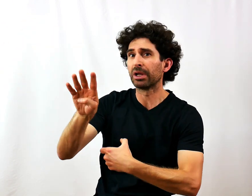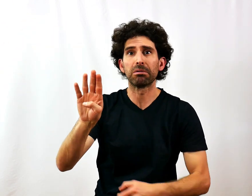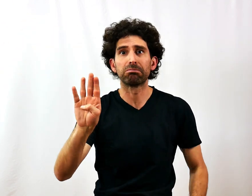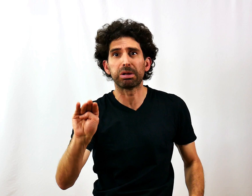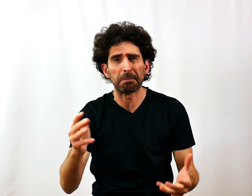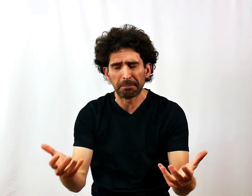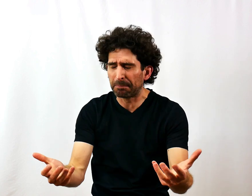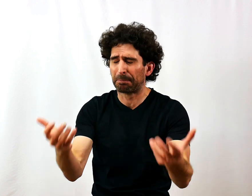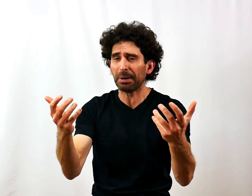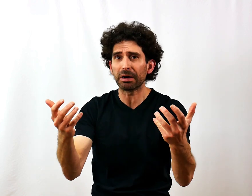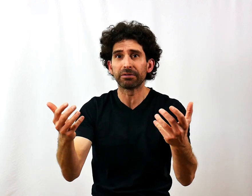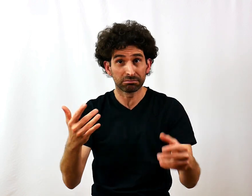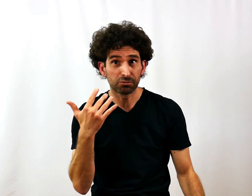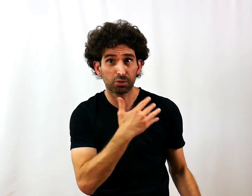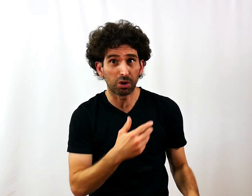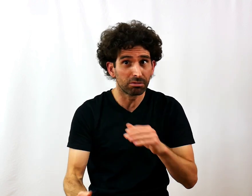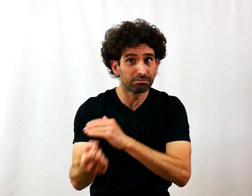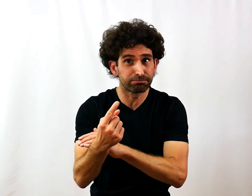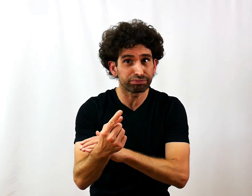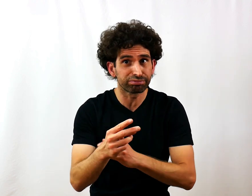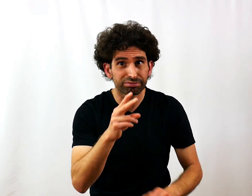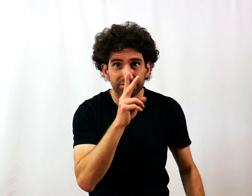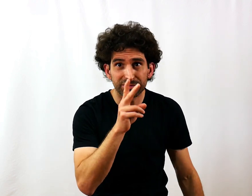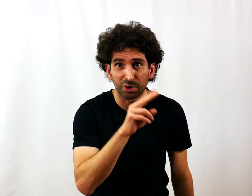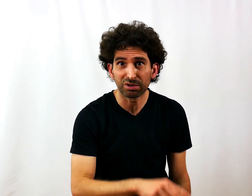et lui confèrent un bleu vif. C'est une couleur originale, marrante.